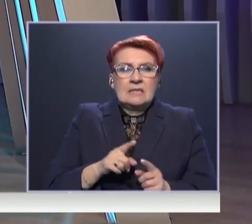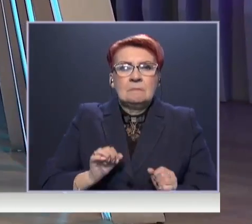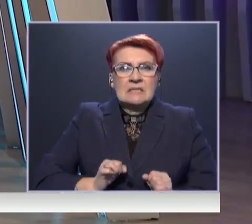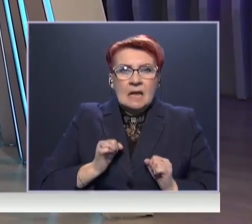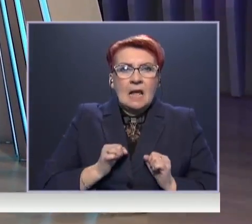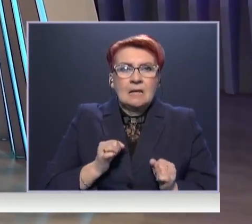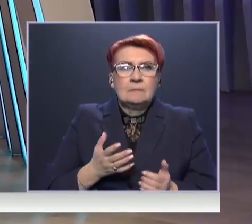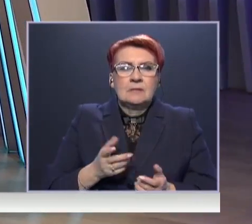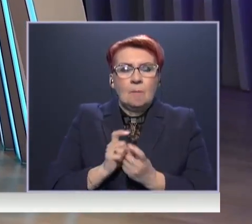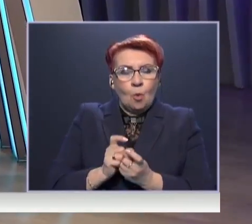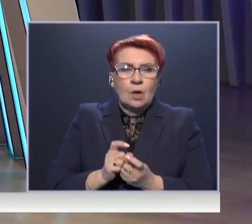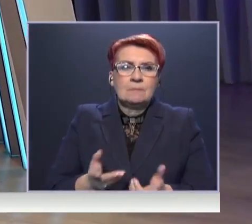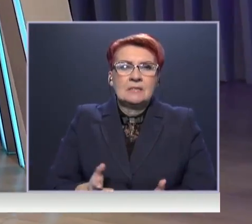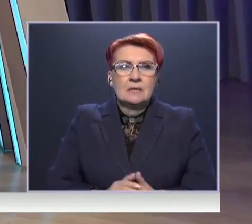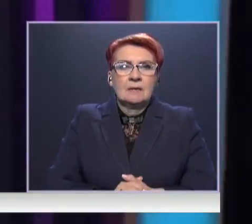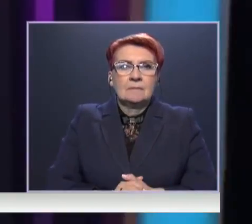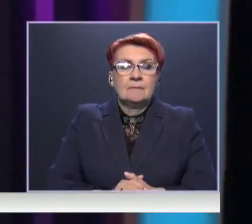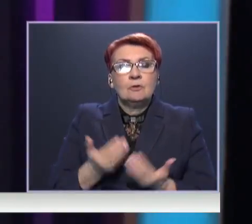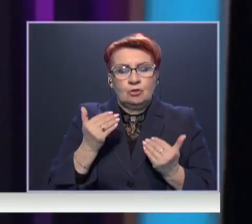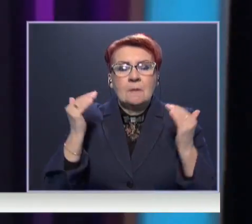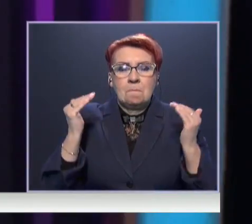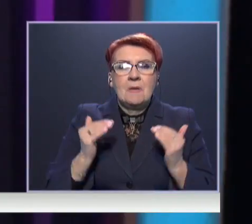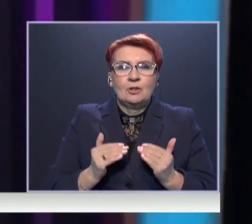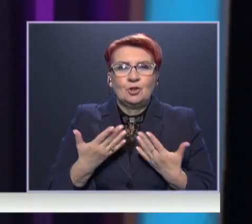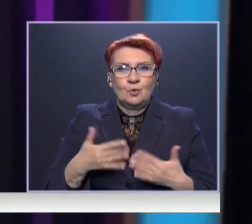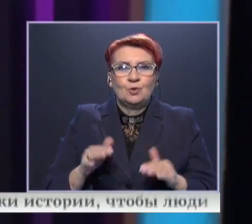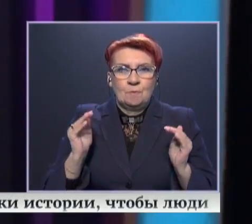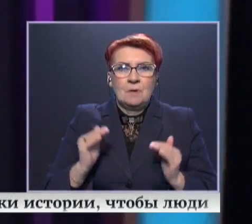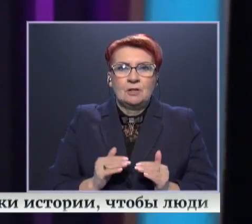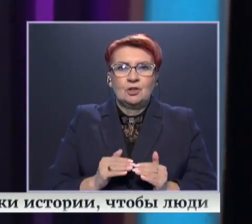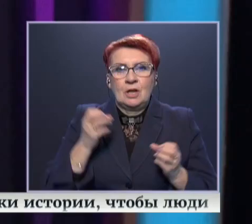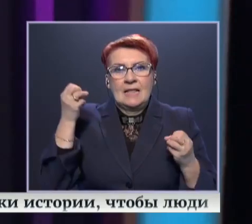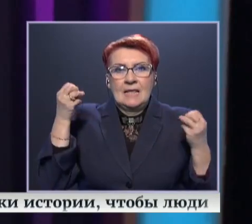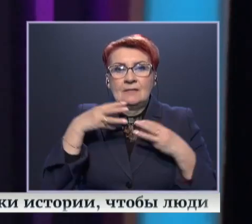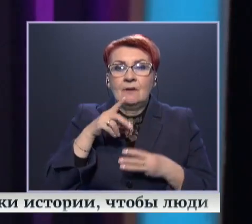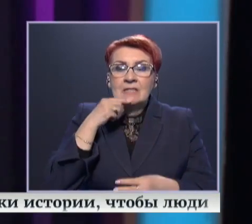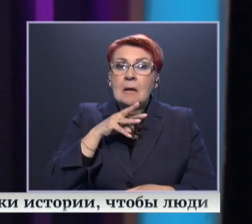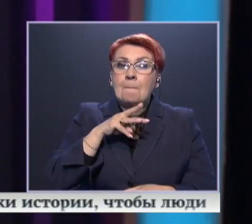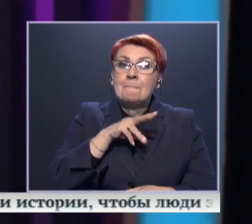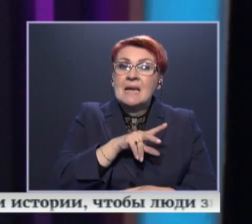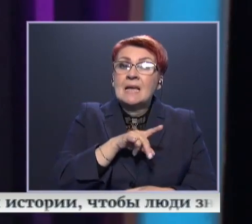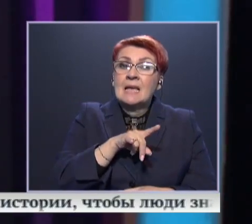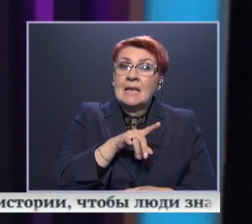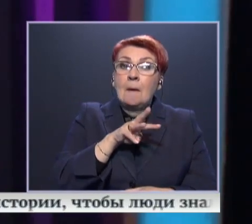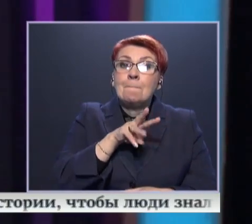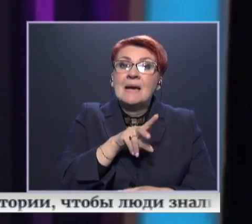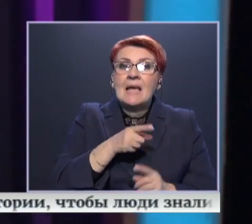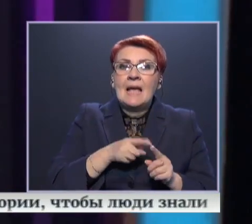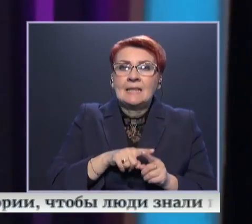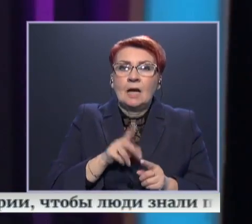Нет сейчас меньше а вы говорите мы мы это кто это неравнодушные